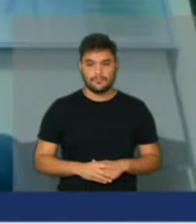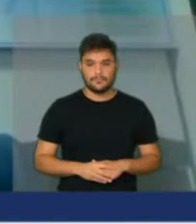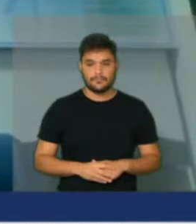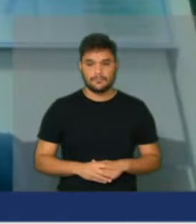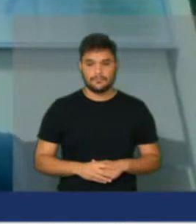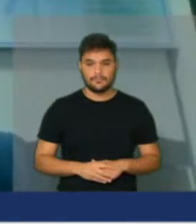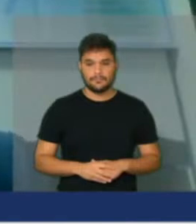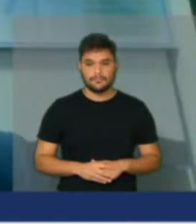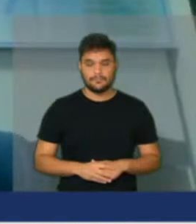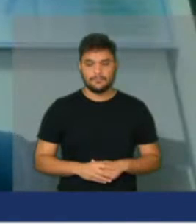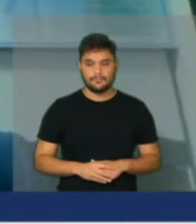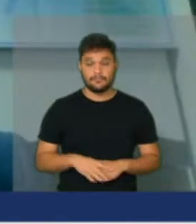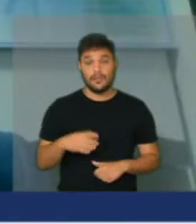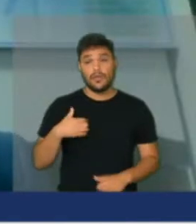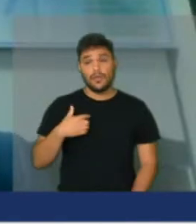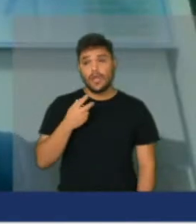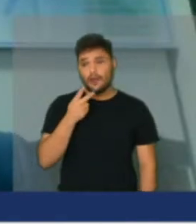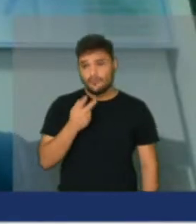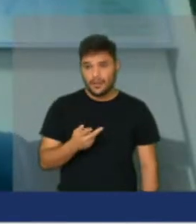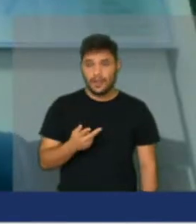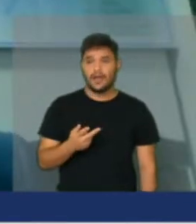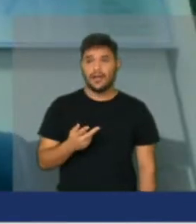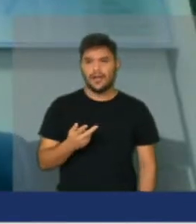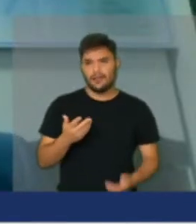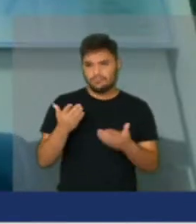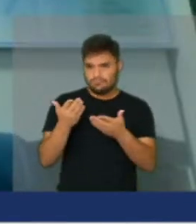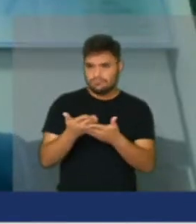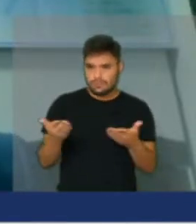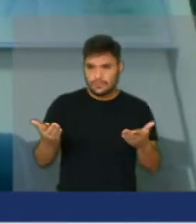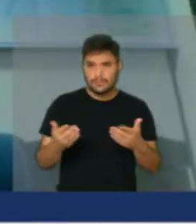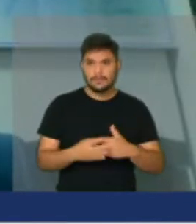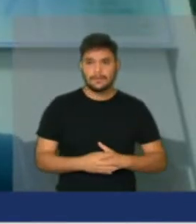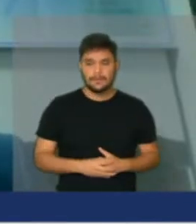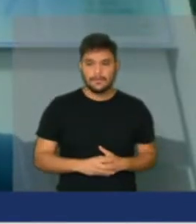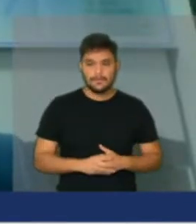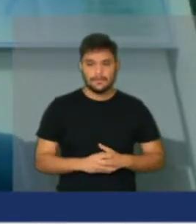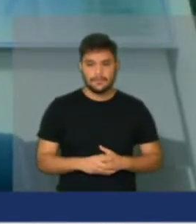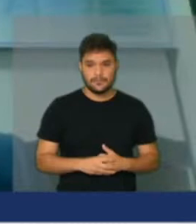PARA DIZER A V.EXA. E TAMBÉM A SENHORAS E SENHORES